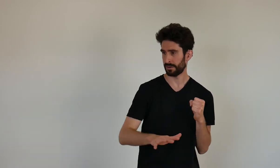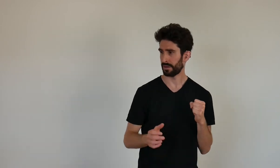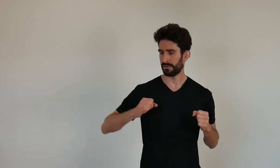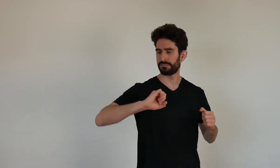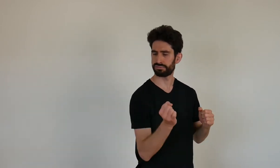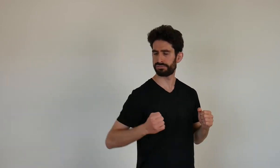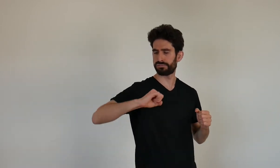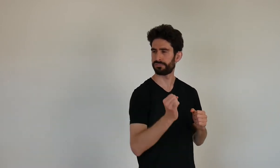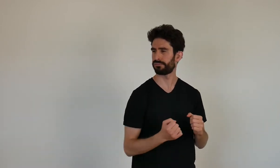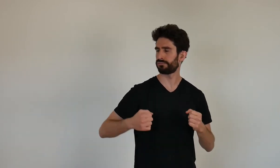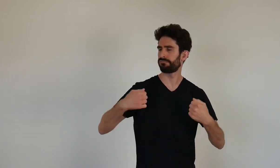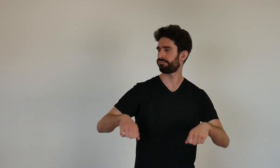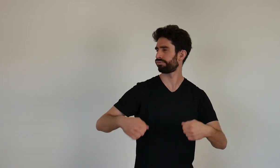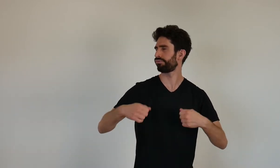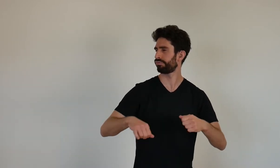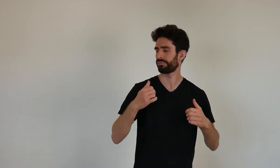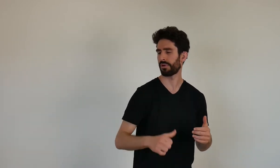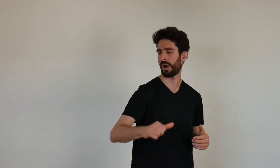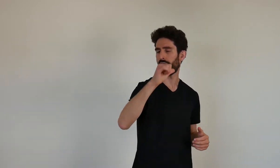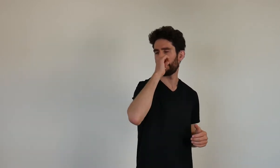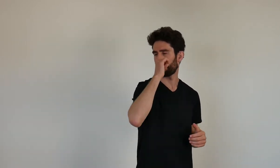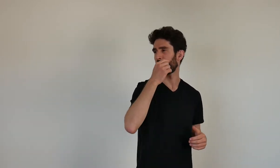pour son bras droit et ainsi sucer son pouce droit facilement.